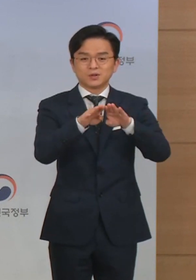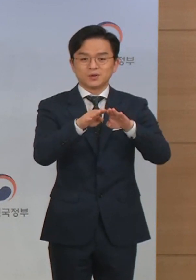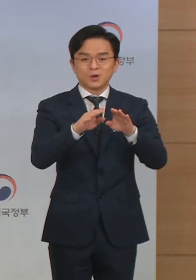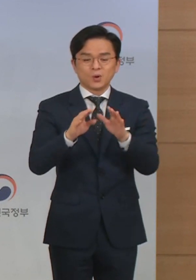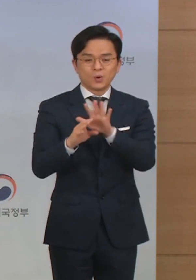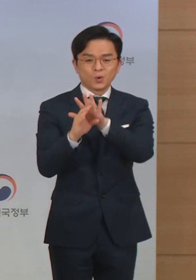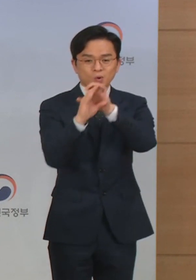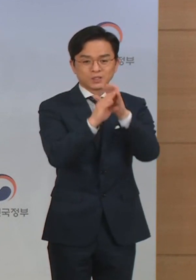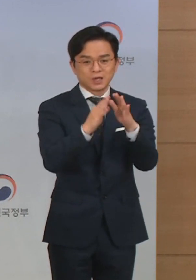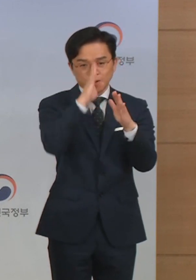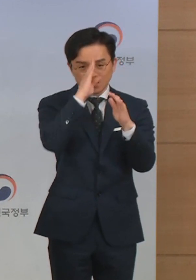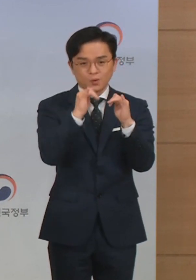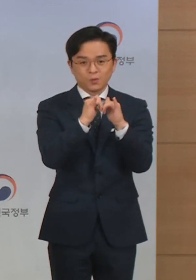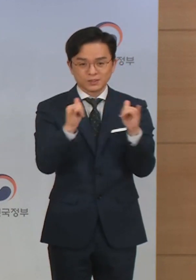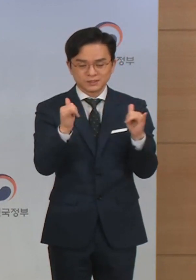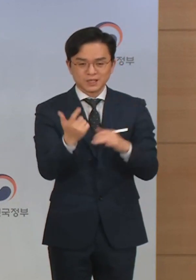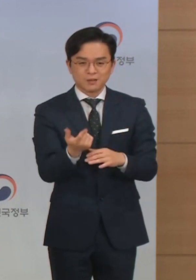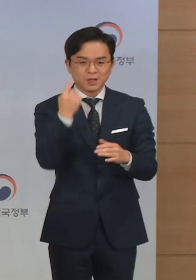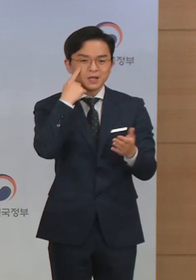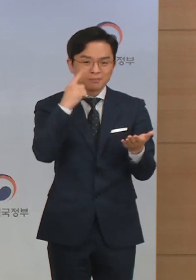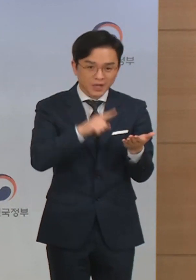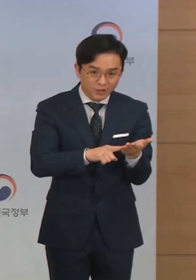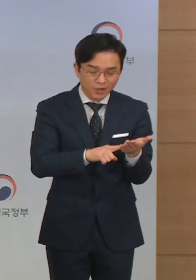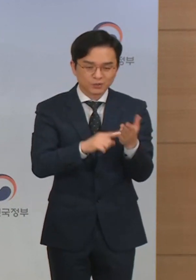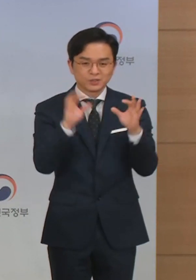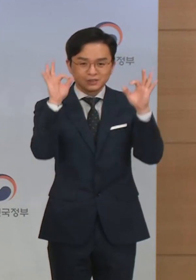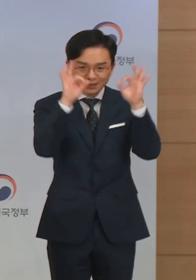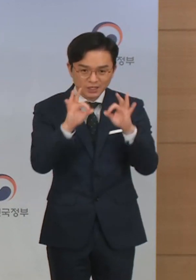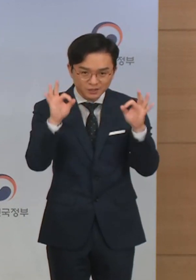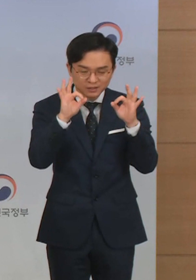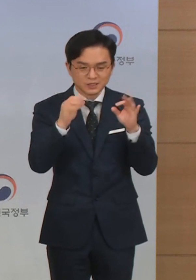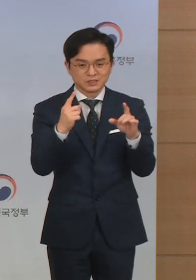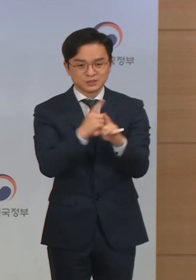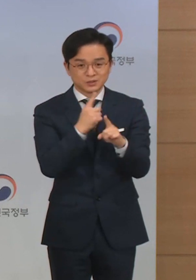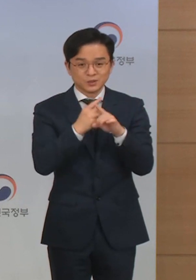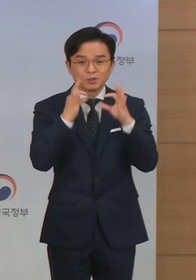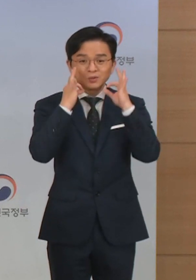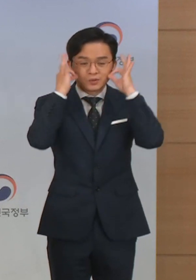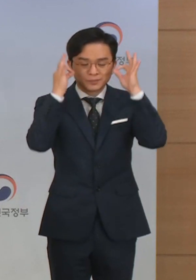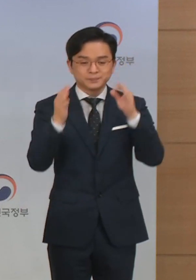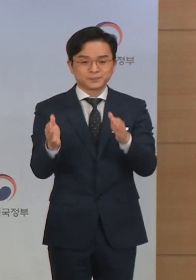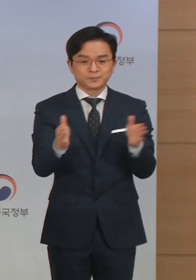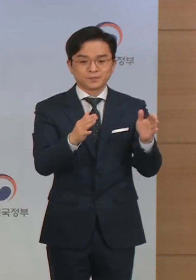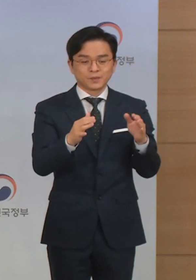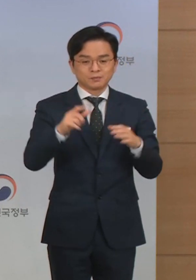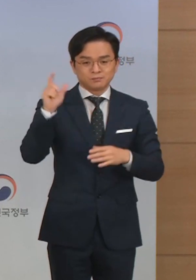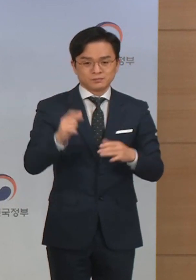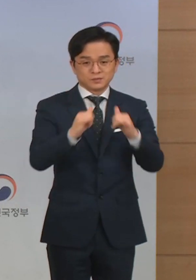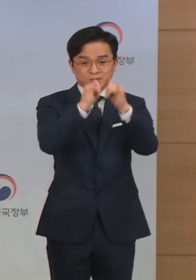집단감염을 차단하겠습니다 사회적 거리두기는 코로나19의 확산을 막는 데